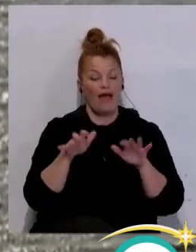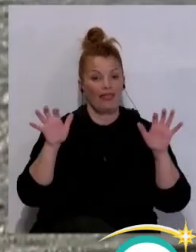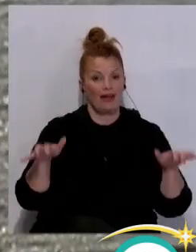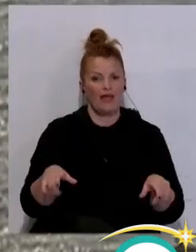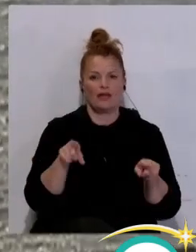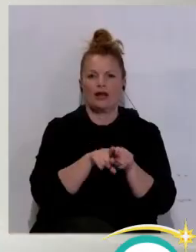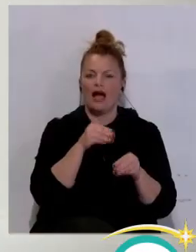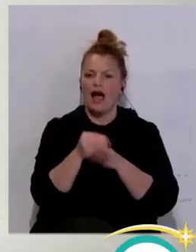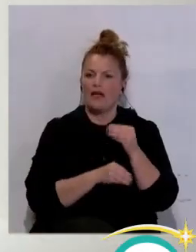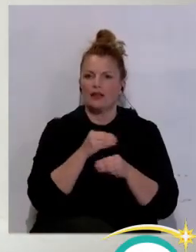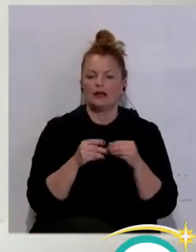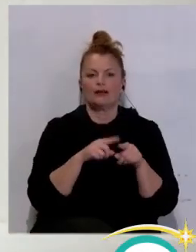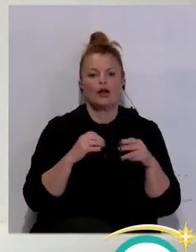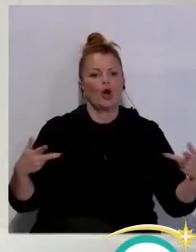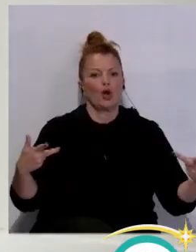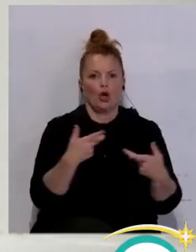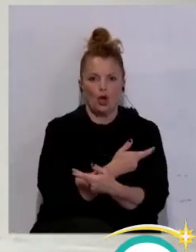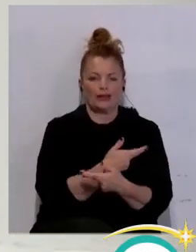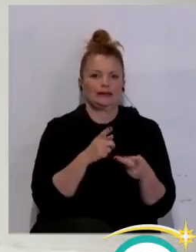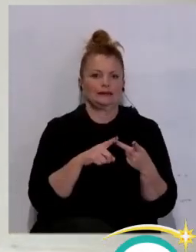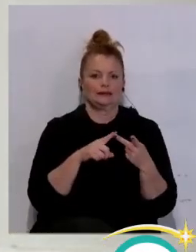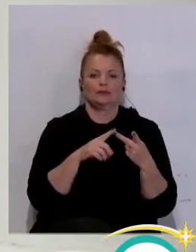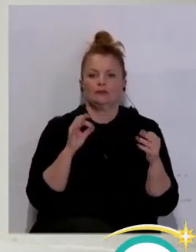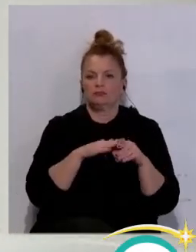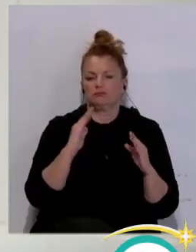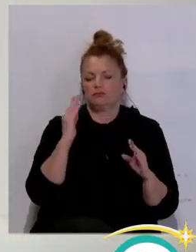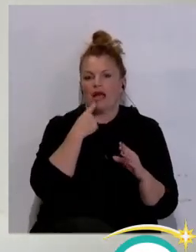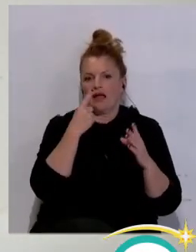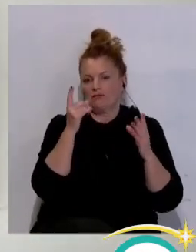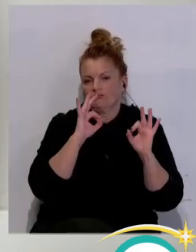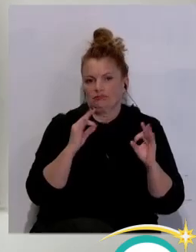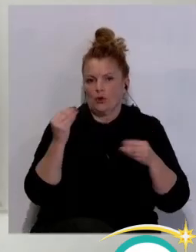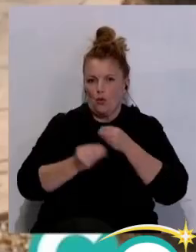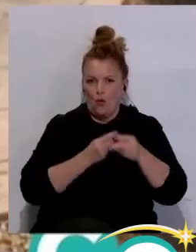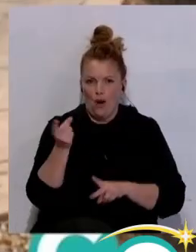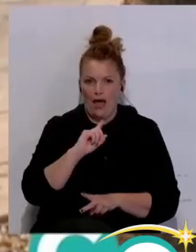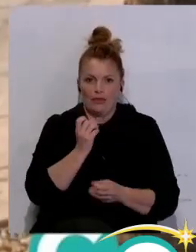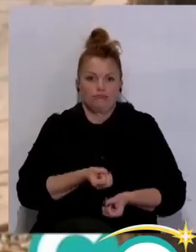de entrada los cortes en el suministro porque dañan la red según ha trasladado su presidente